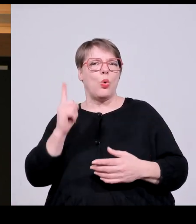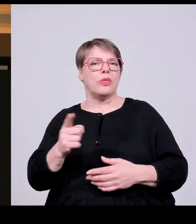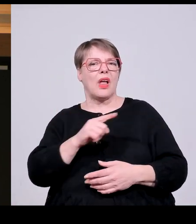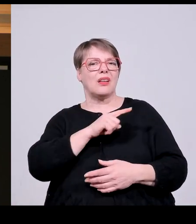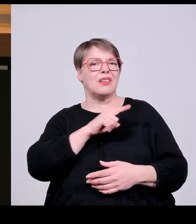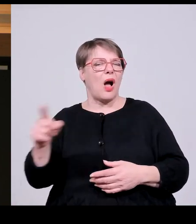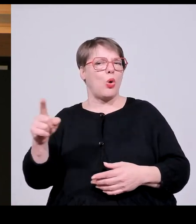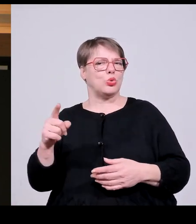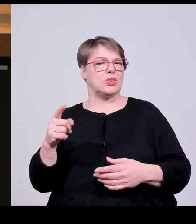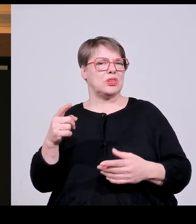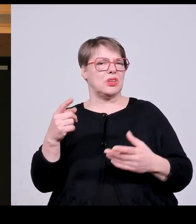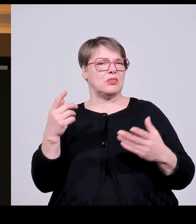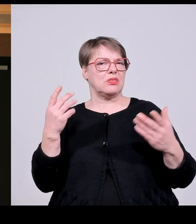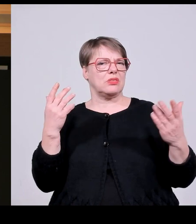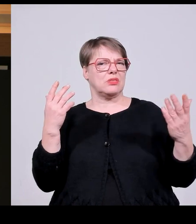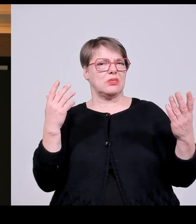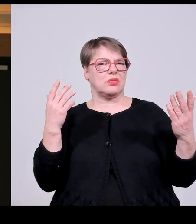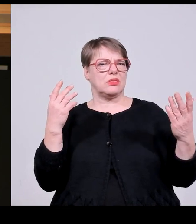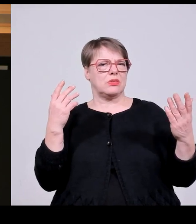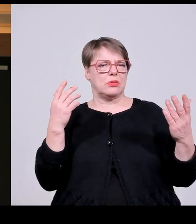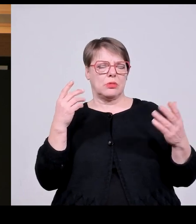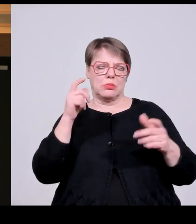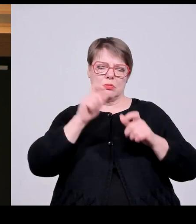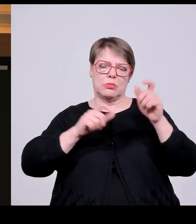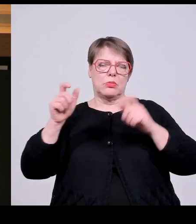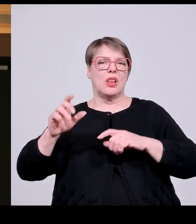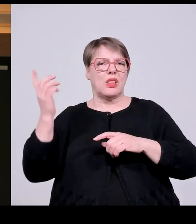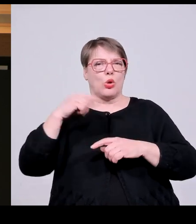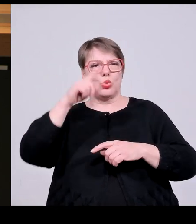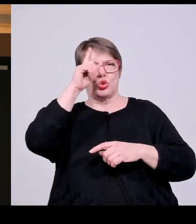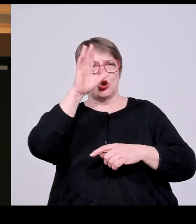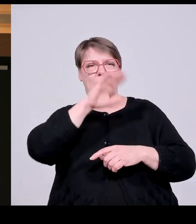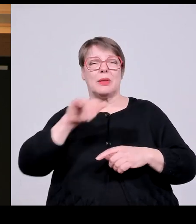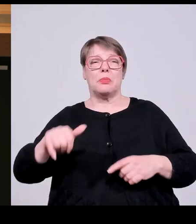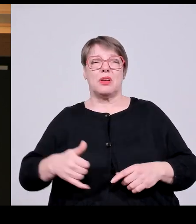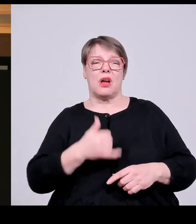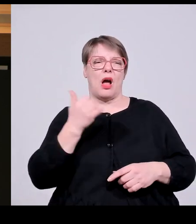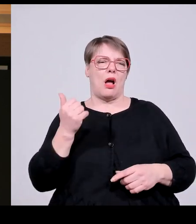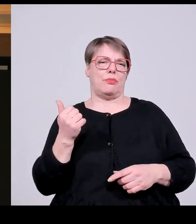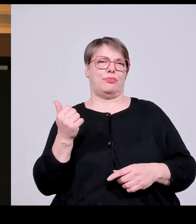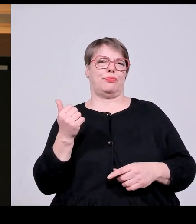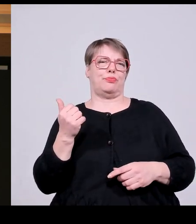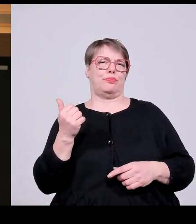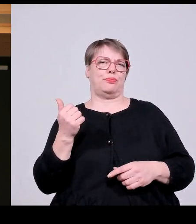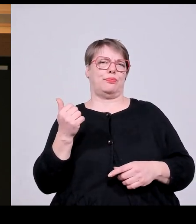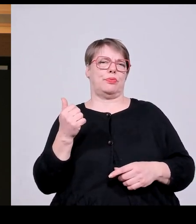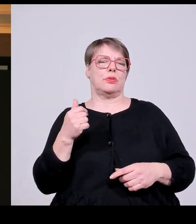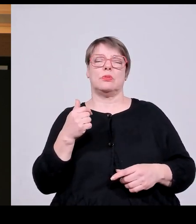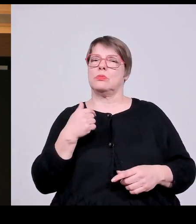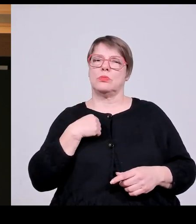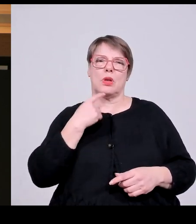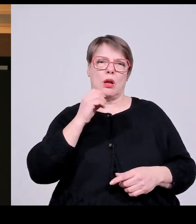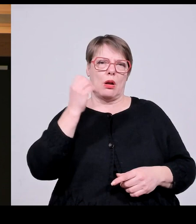Berliner, meine Herrschaften, das entspannt auch dann den Wohnungsmarkt insgesam. Liebe FDP man kann über alles nachdenken, aber es